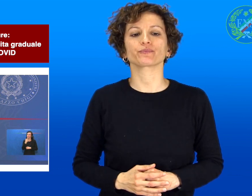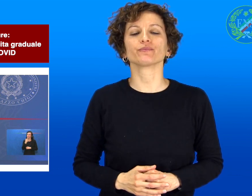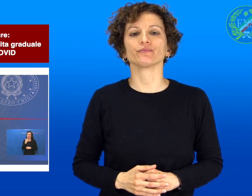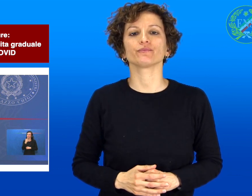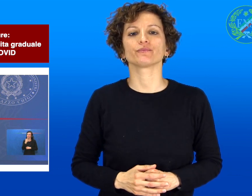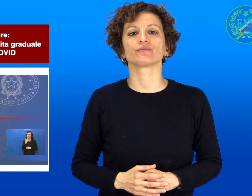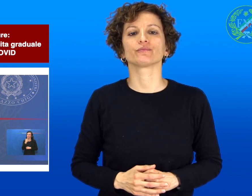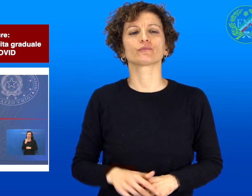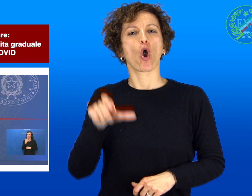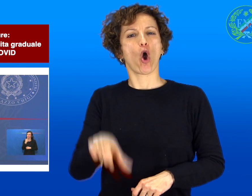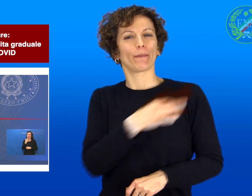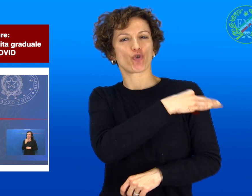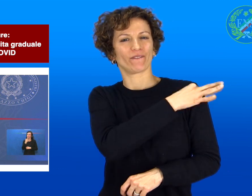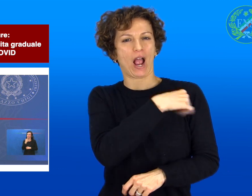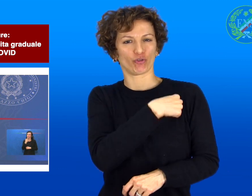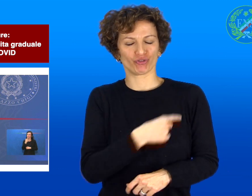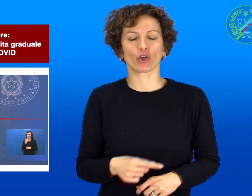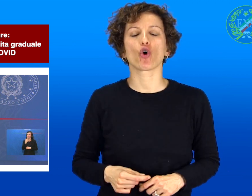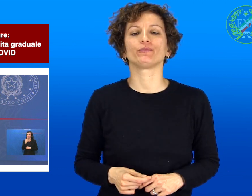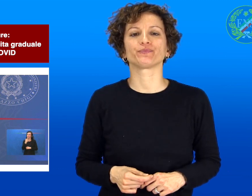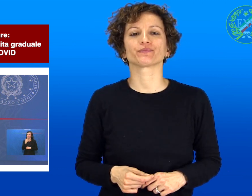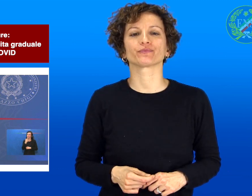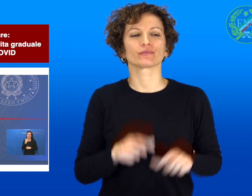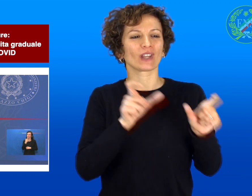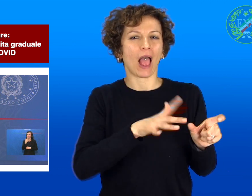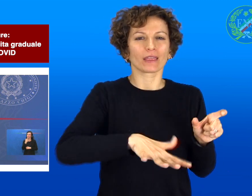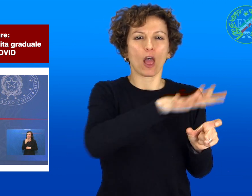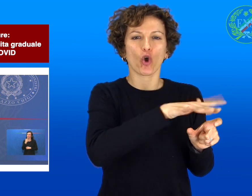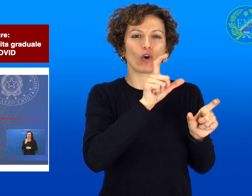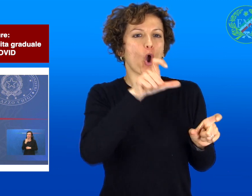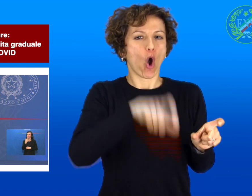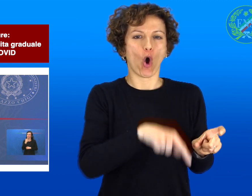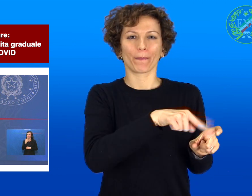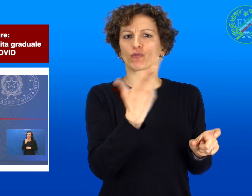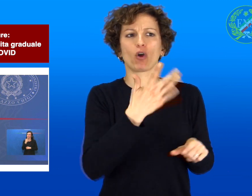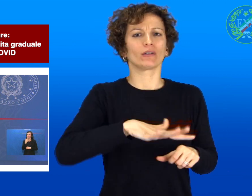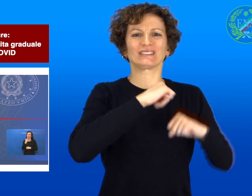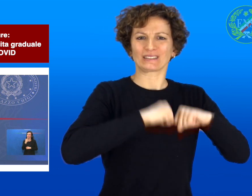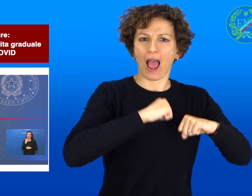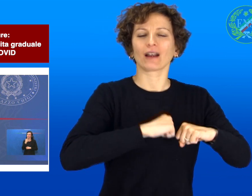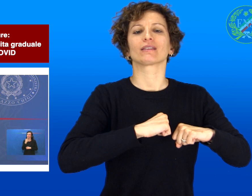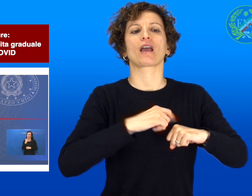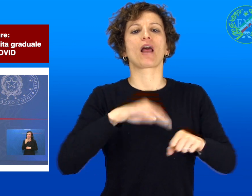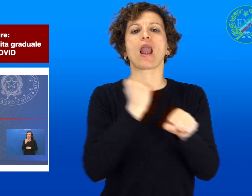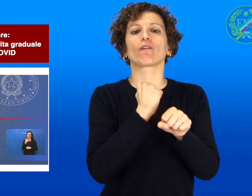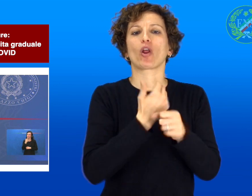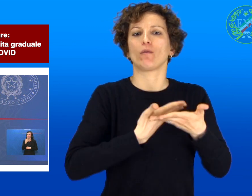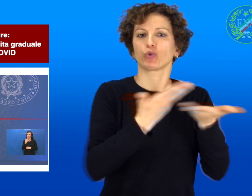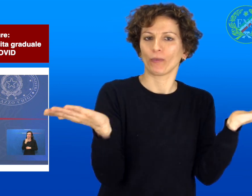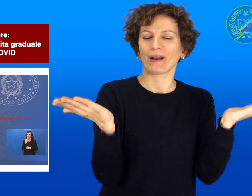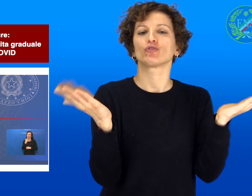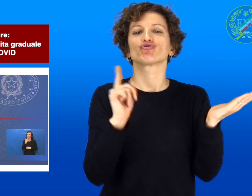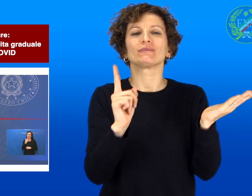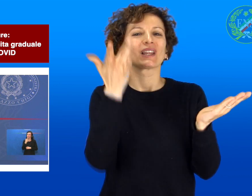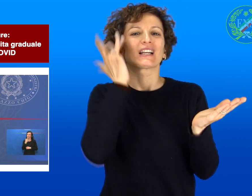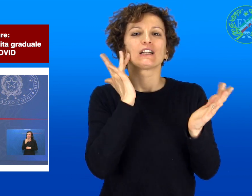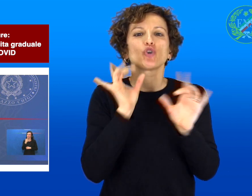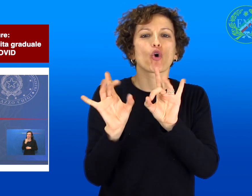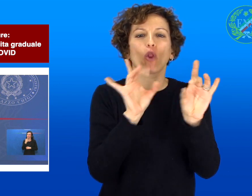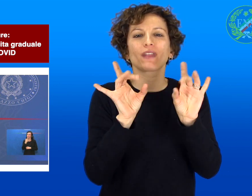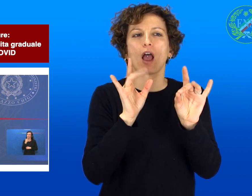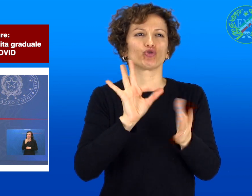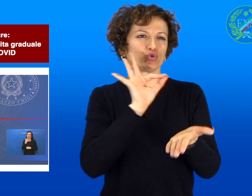Obbligo vaccinale. L’obbligo vaccinale per le categorie obbligate (sanità), per le categorie di lavoratori pubblici esposte al rischio contagio